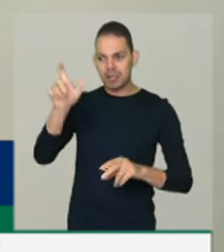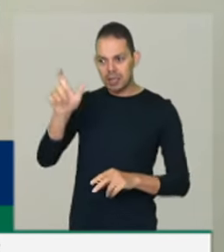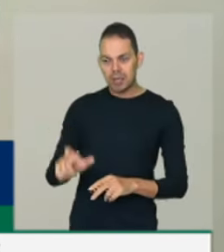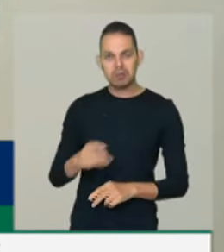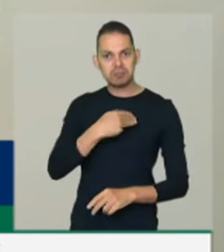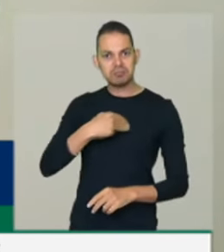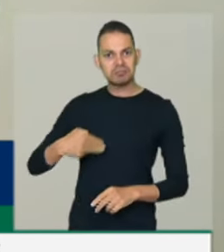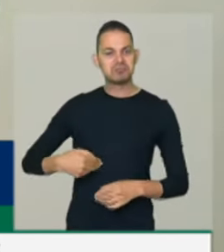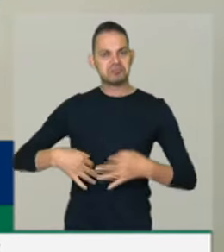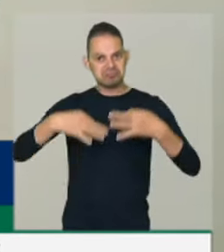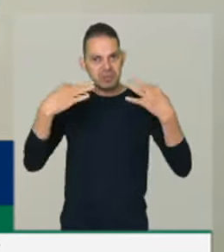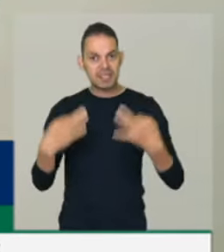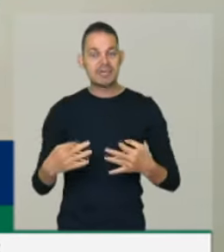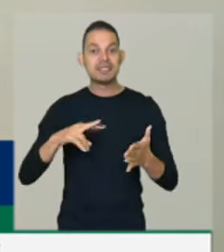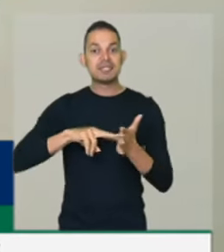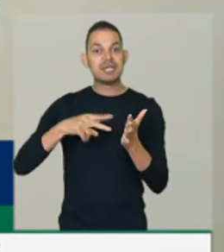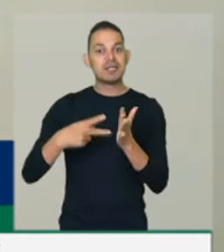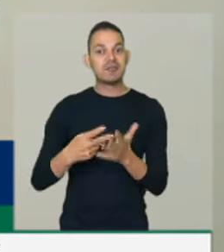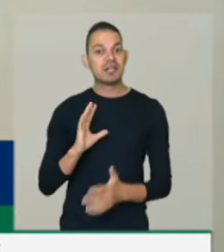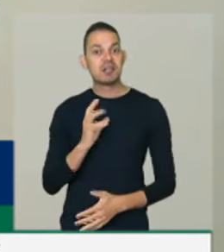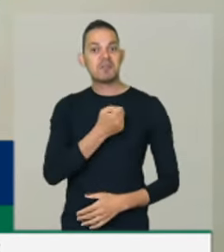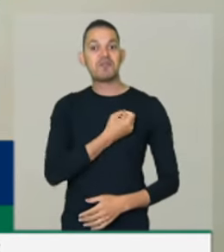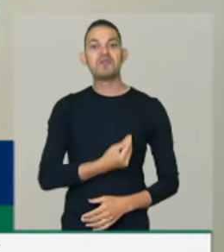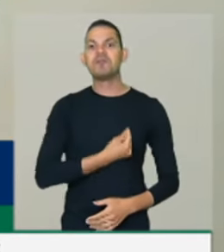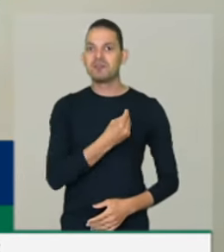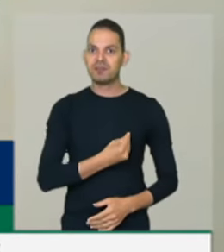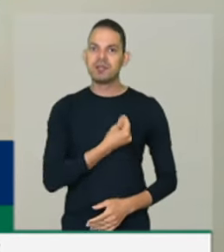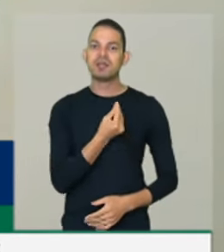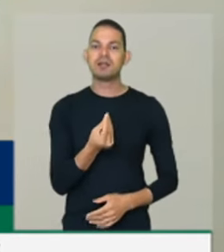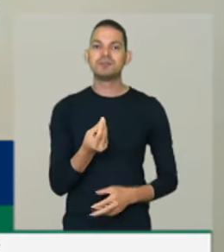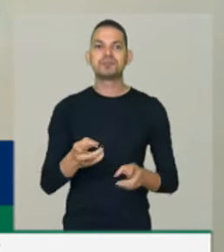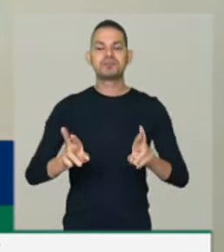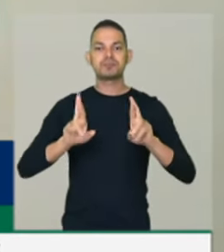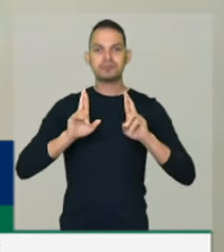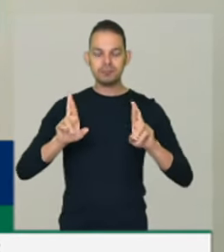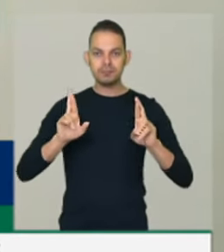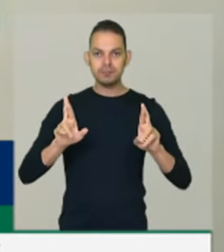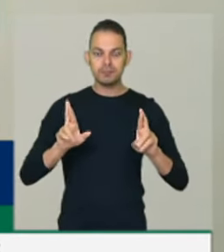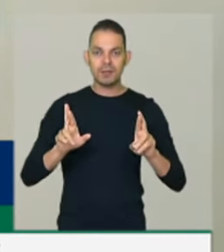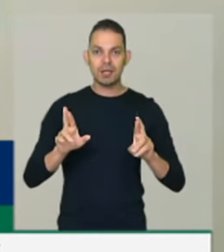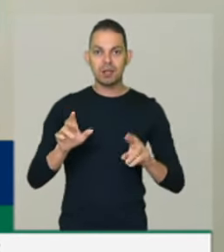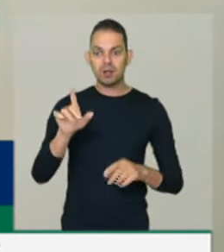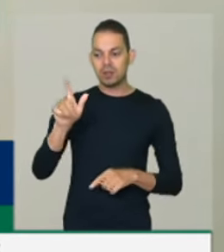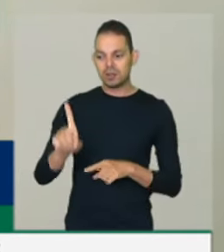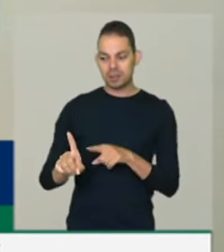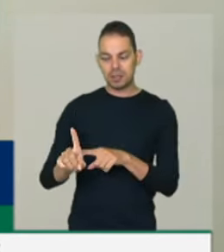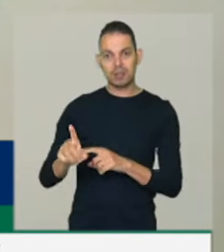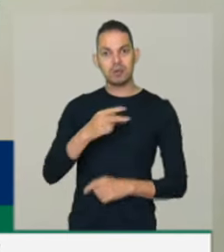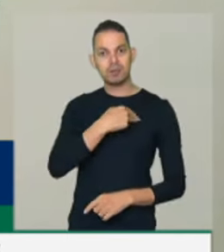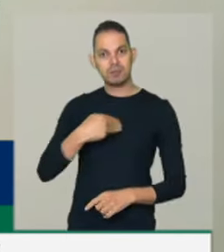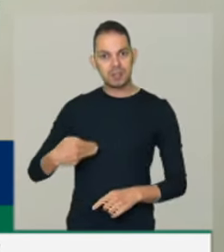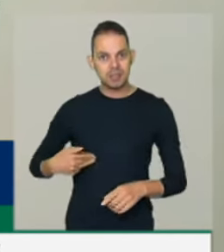SALVAS, EU ESPERO QUE ELE TENHA DIÁLOGO COM OS OUTROS ENTES FEDERADOS, COM OS GOVERNADORES, COM OS PREFEITOS, COM OS PROFISSIONAIS DA ÁREA DA